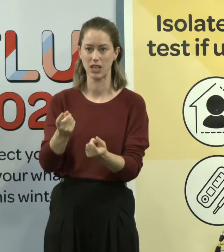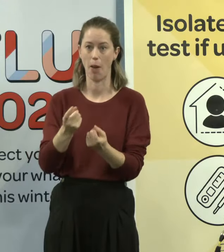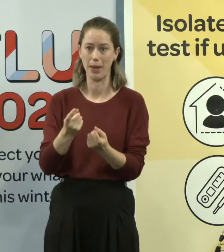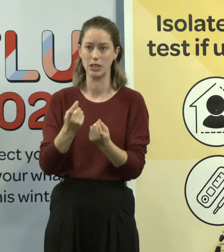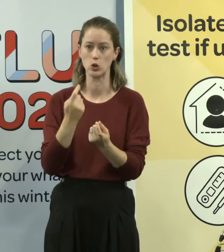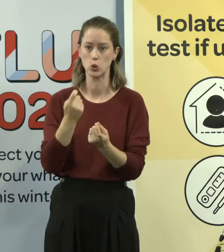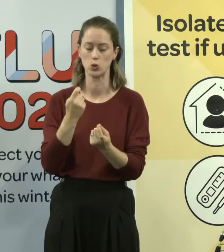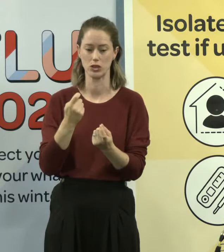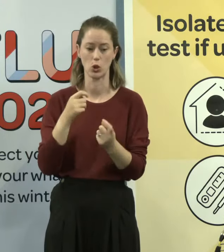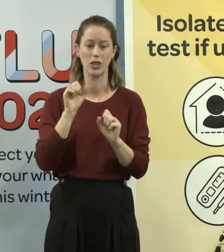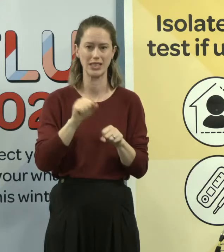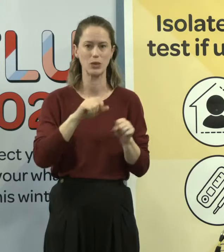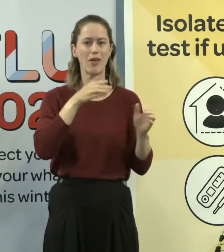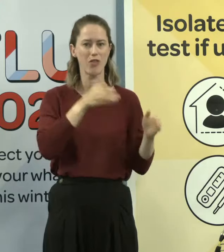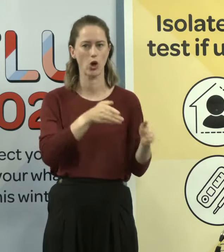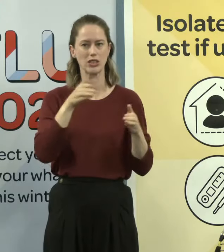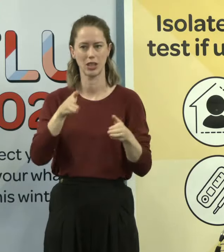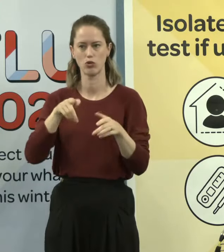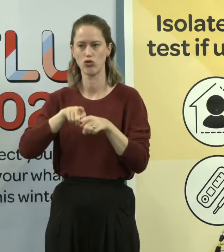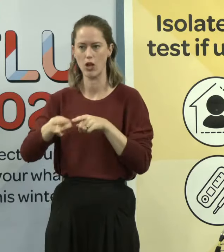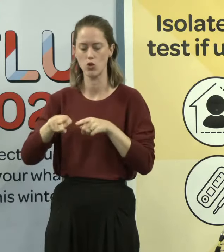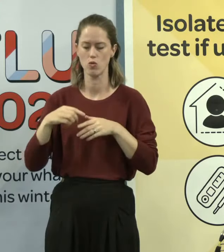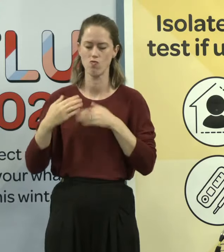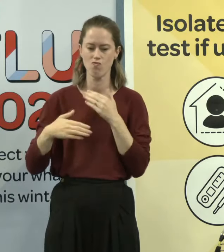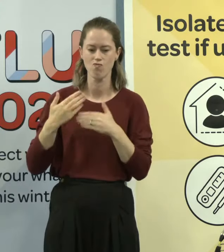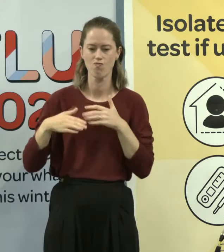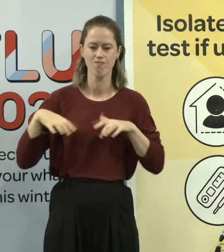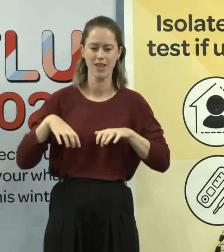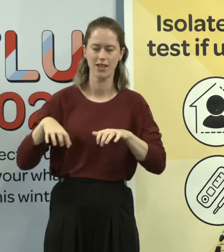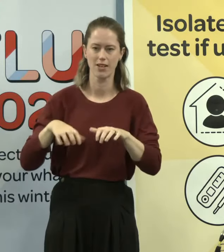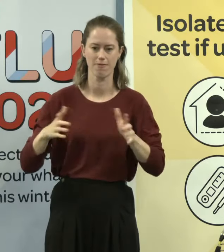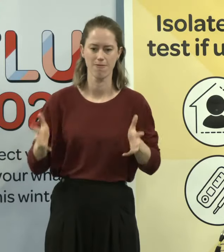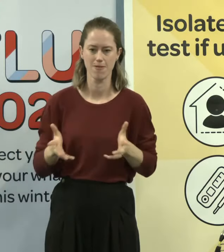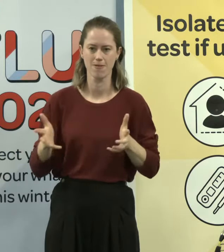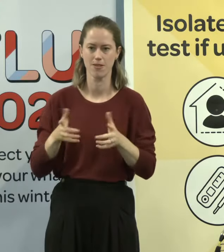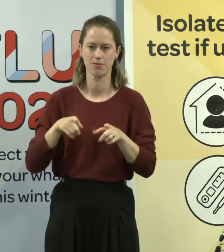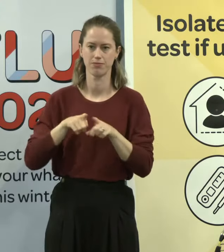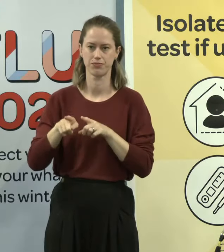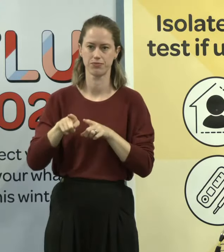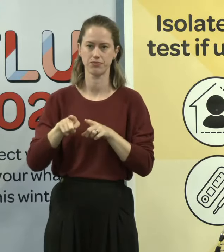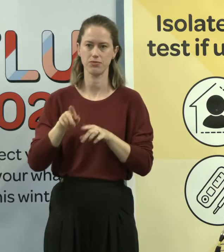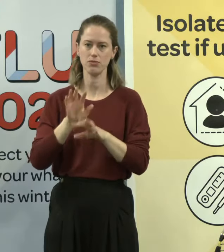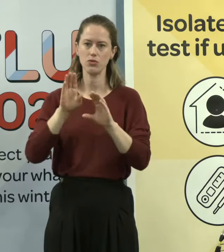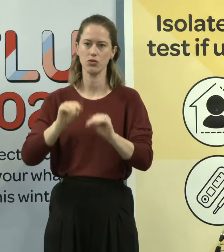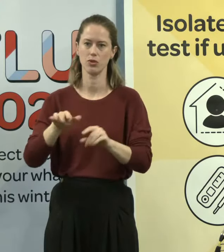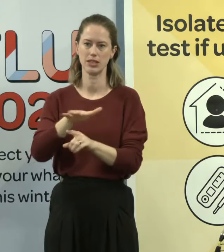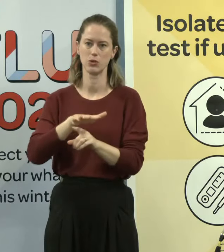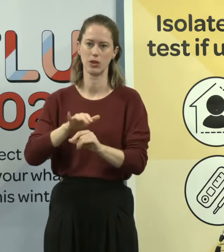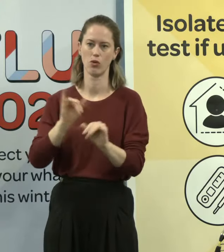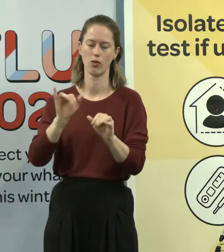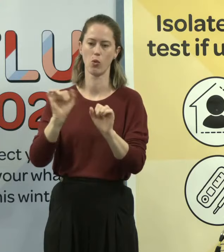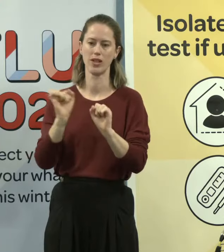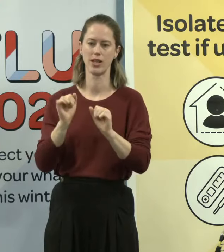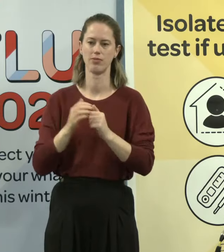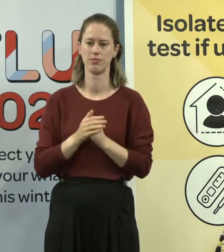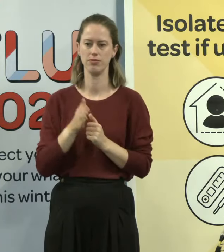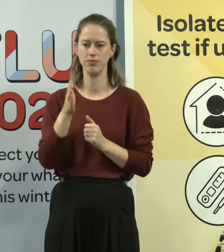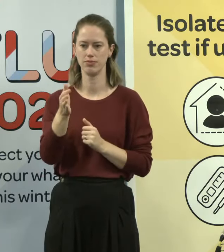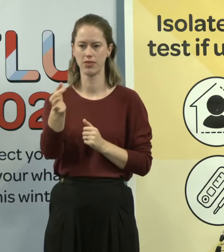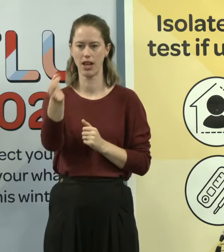whakanui ake i te kaupapa hopu,